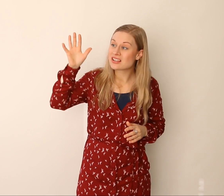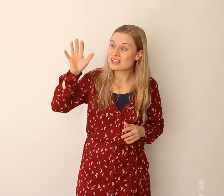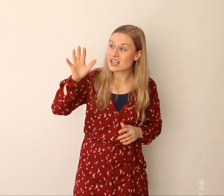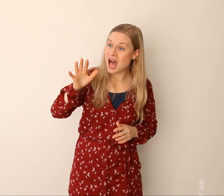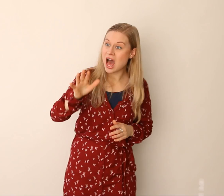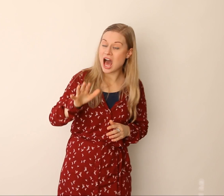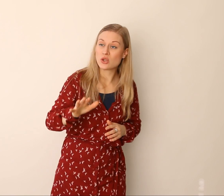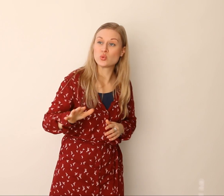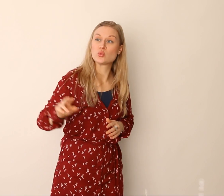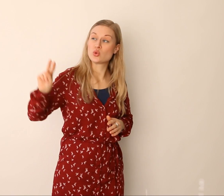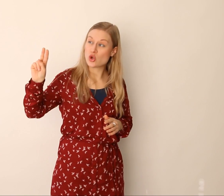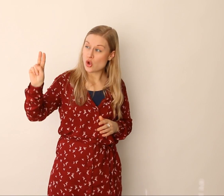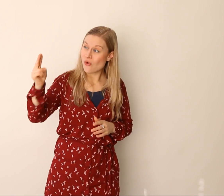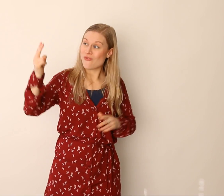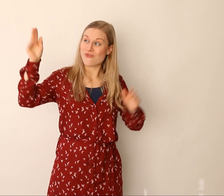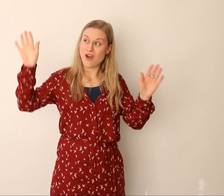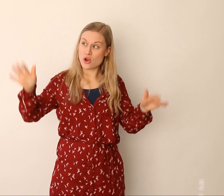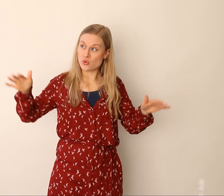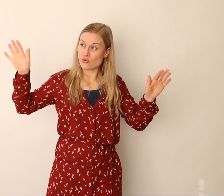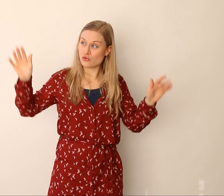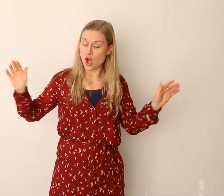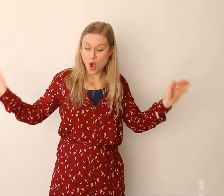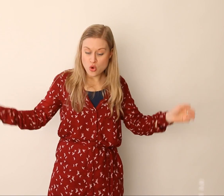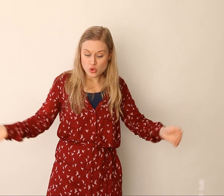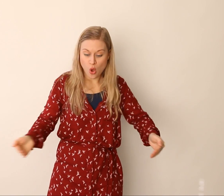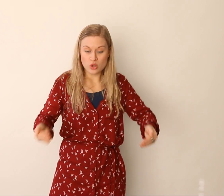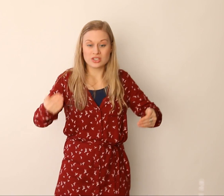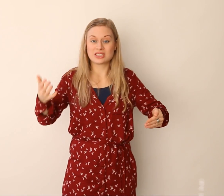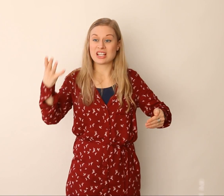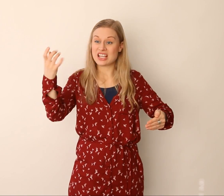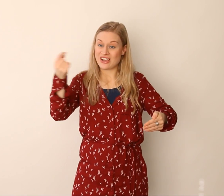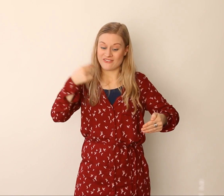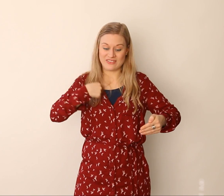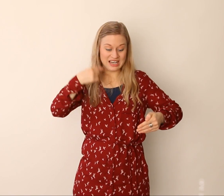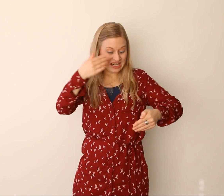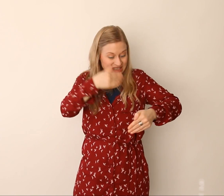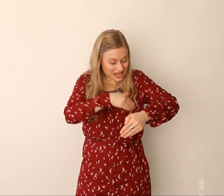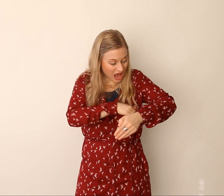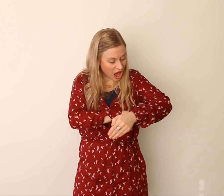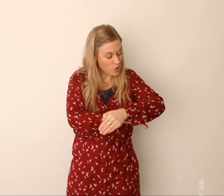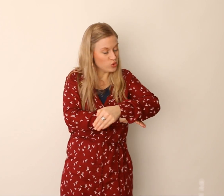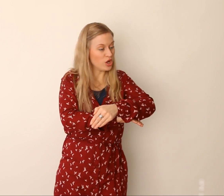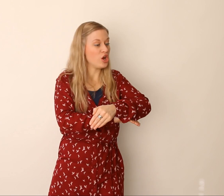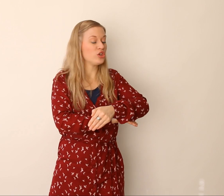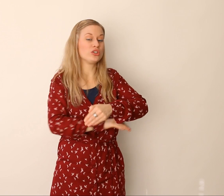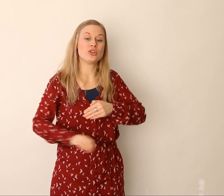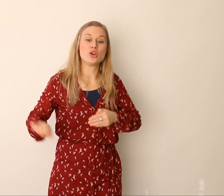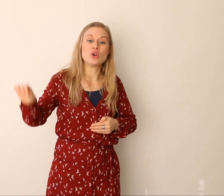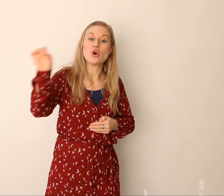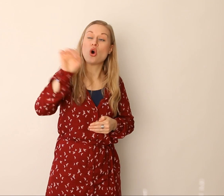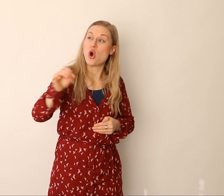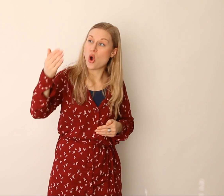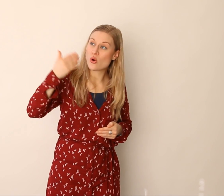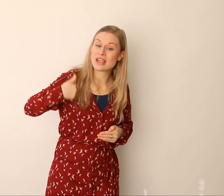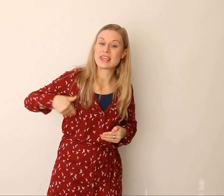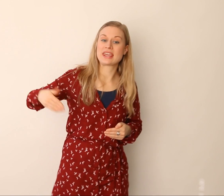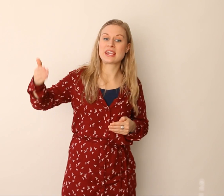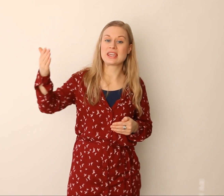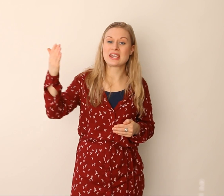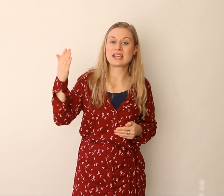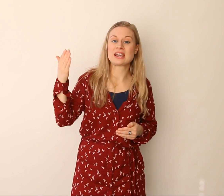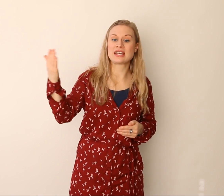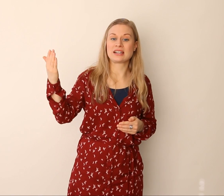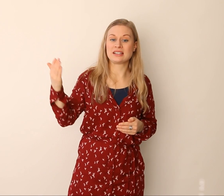In de schaduw van Uw vleugels, wil ik schuilen, o Heer.